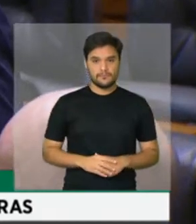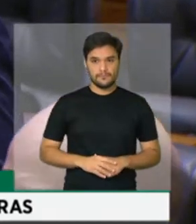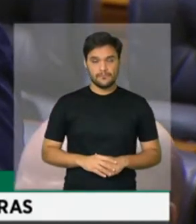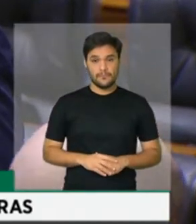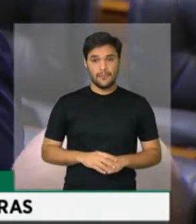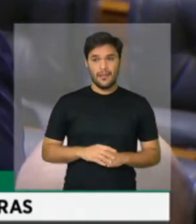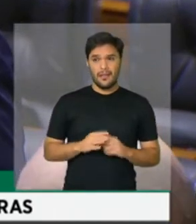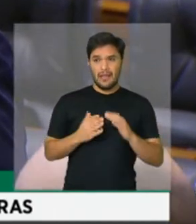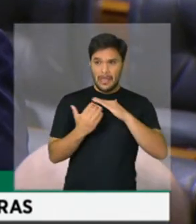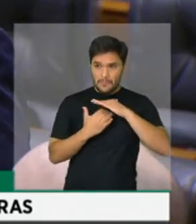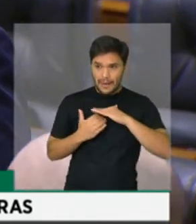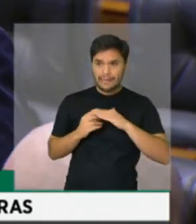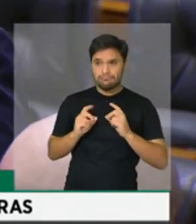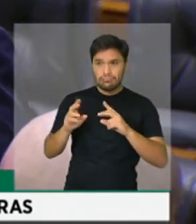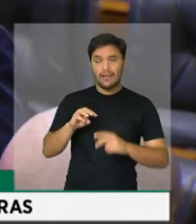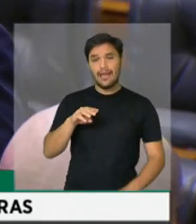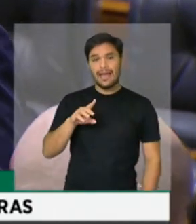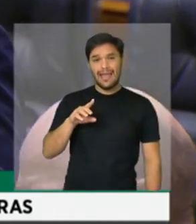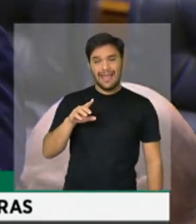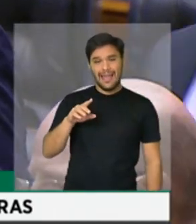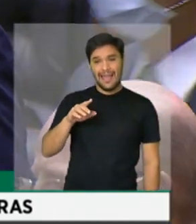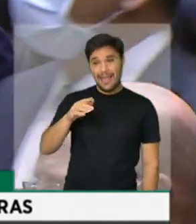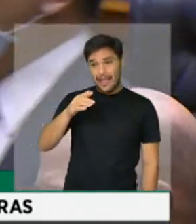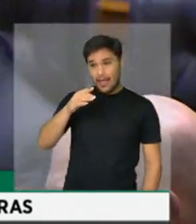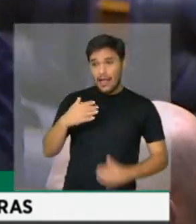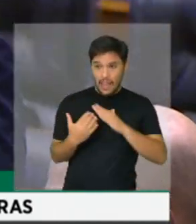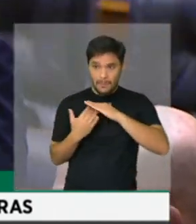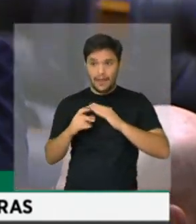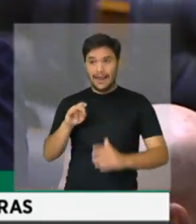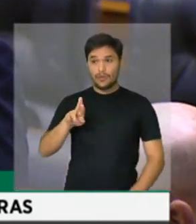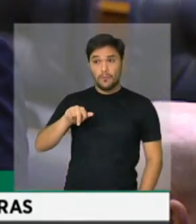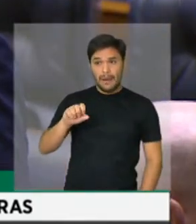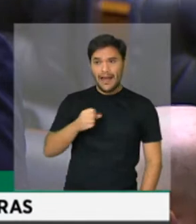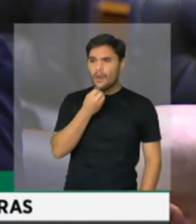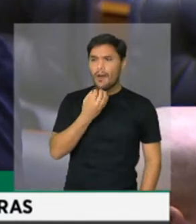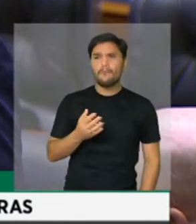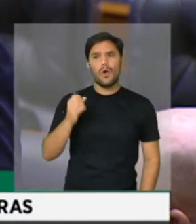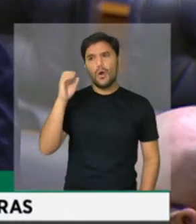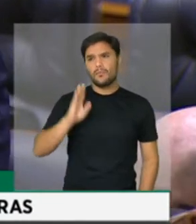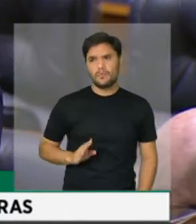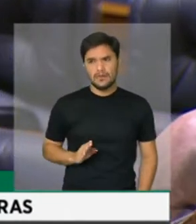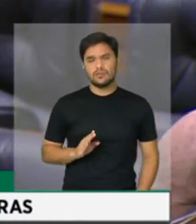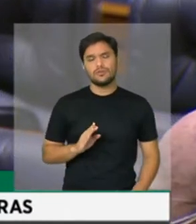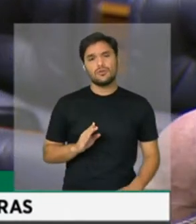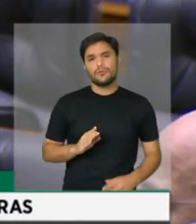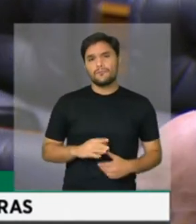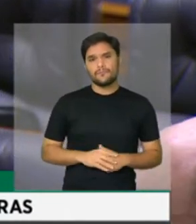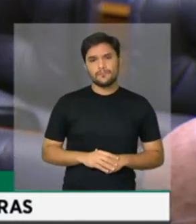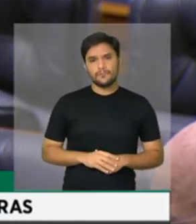PROGRESSISTAS ORIENTA SIM. [PRESIDENTE]: PSD. -- [DEPUTADO]: PSD ORIENTA SIM, SR. PRESIDENTE. -- [PRESIDENTE]: MDB.